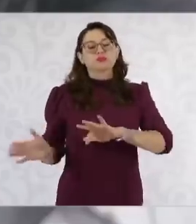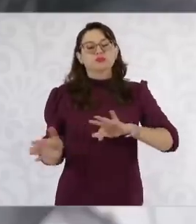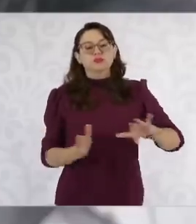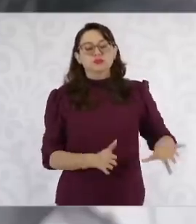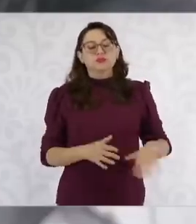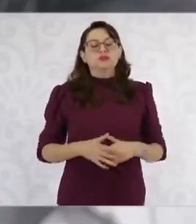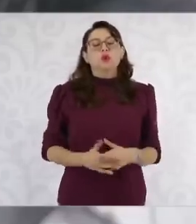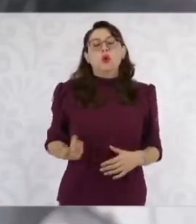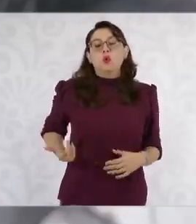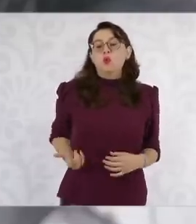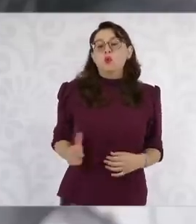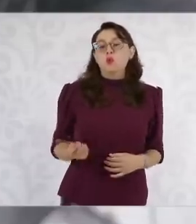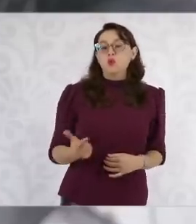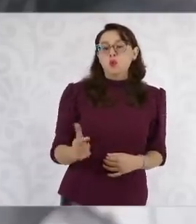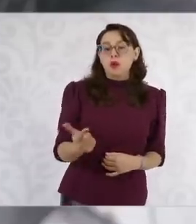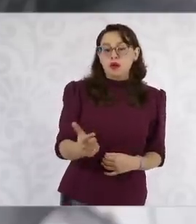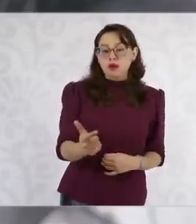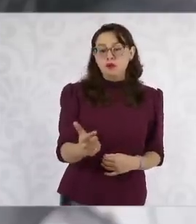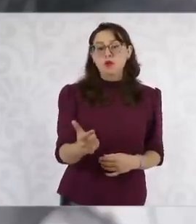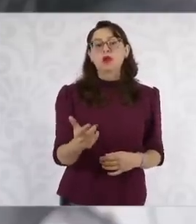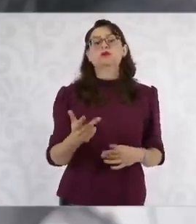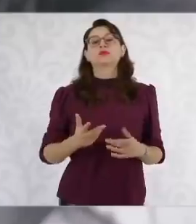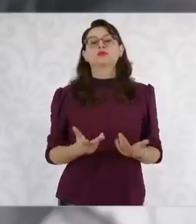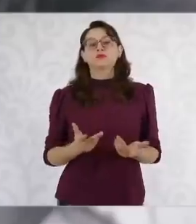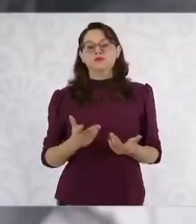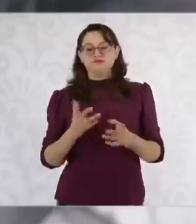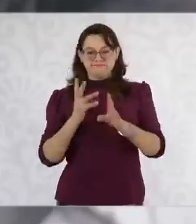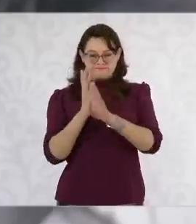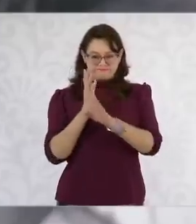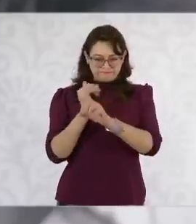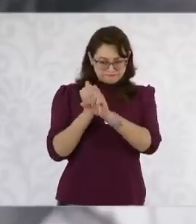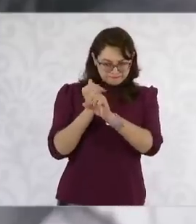resultado de trabajos de inteligencia del gabinete de seguridad se identificó un punto clandestino